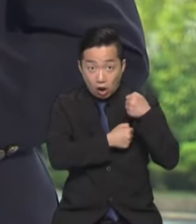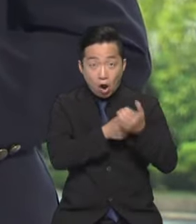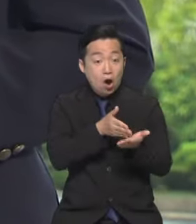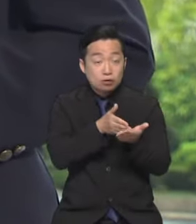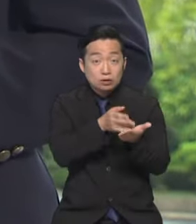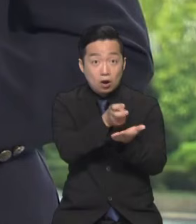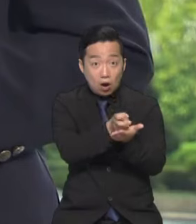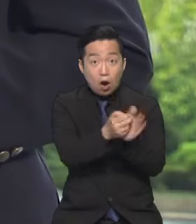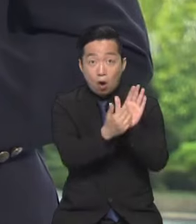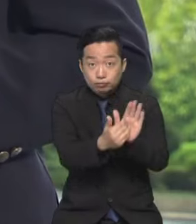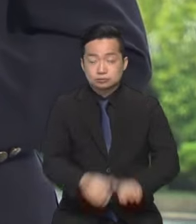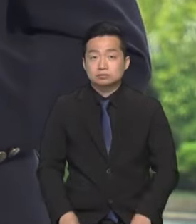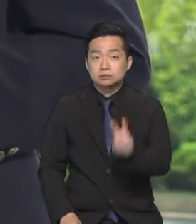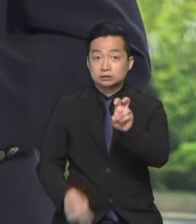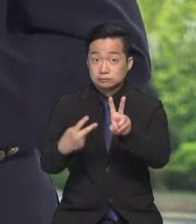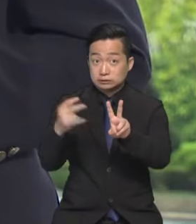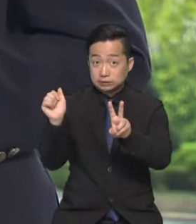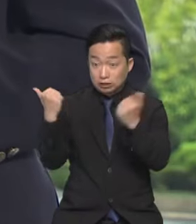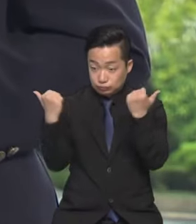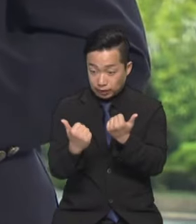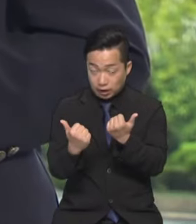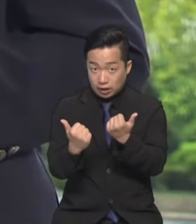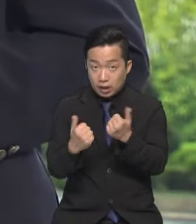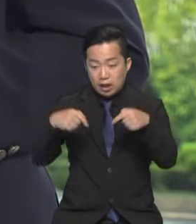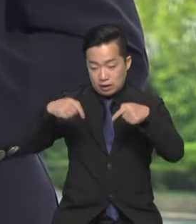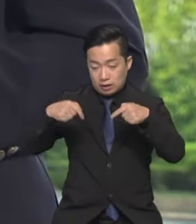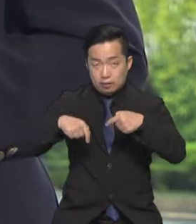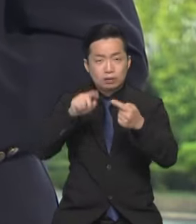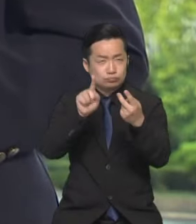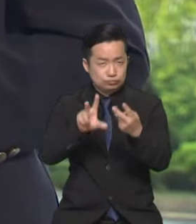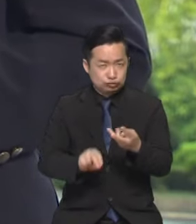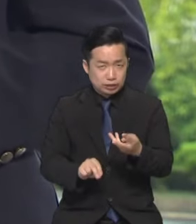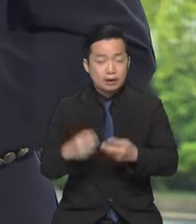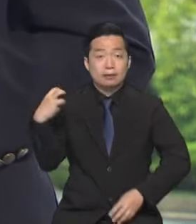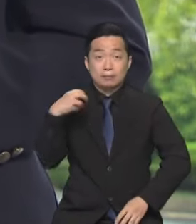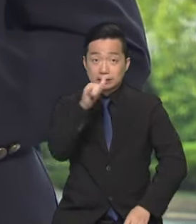단속과 22대 국회 원구성 협상 등이 우선 과제가 될 전망입니다. SBS 김기태입니다.